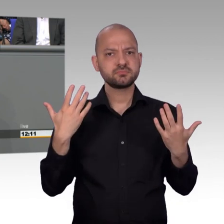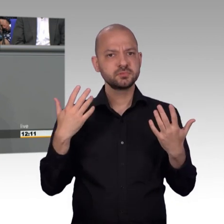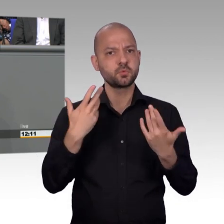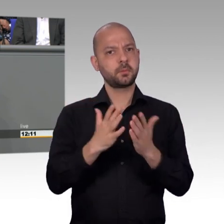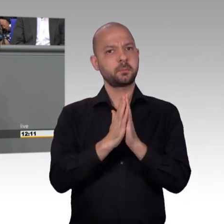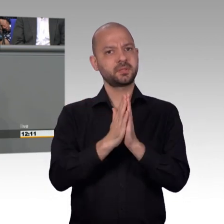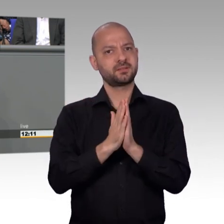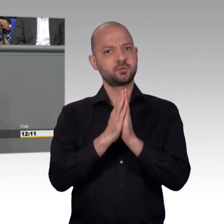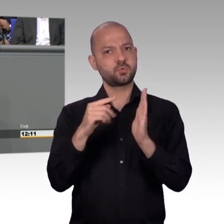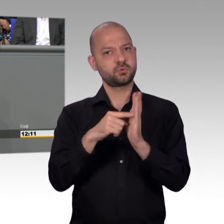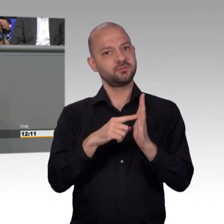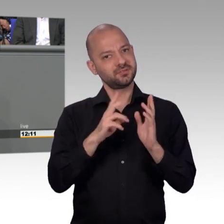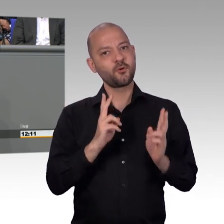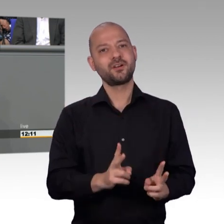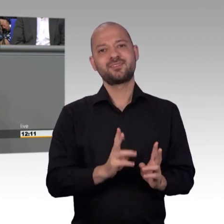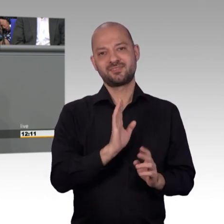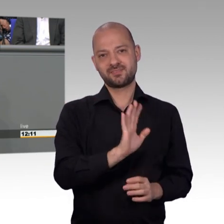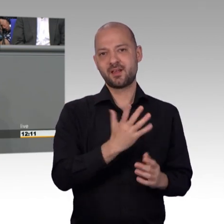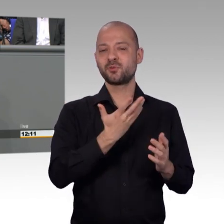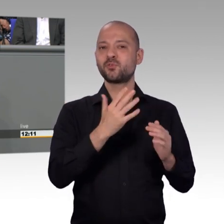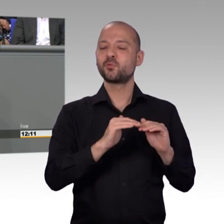Das heißt, ob es jetzt OpenPetition ist, oder Change.org